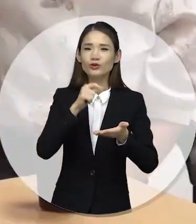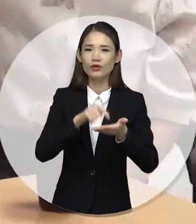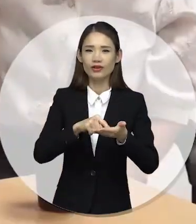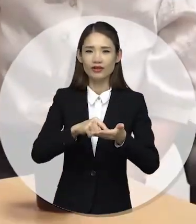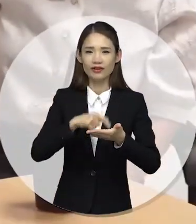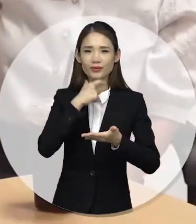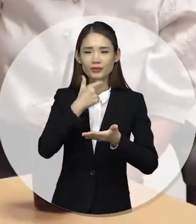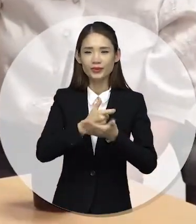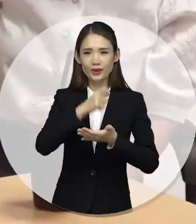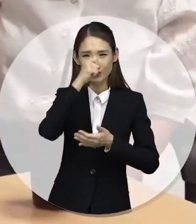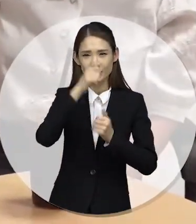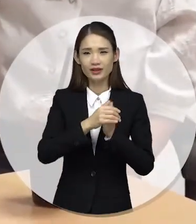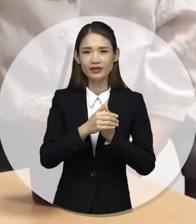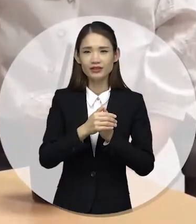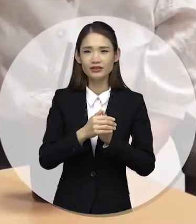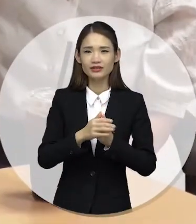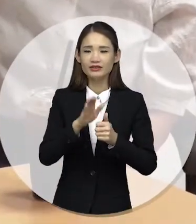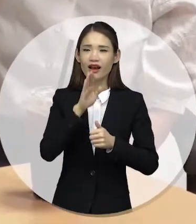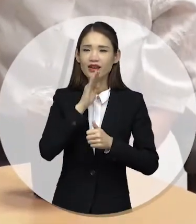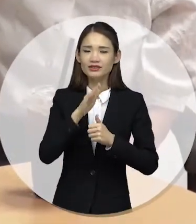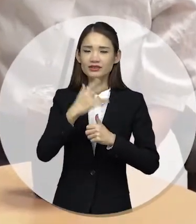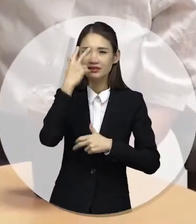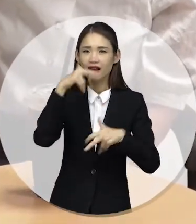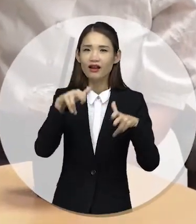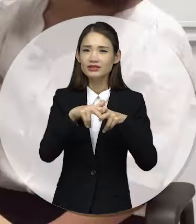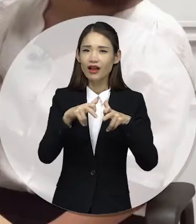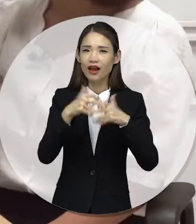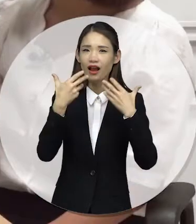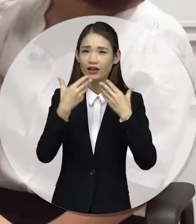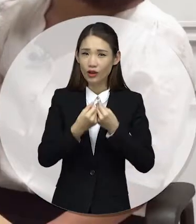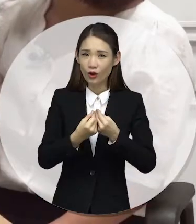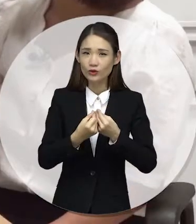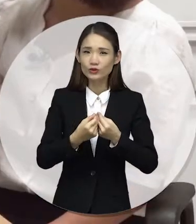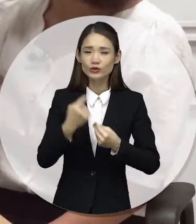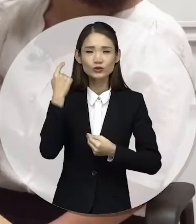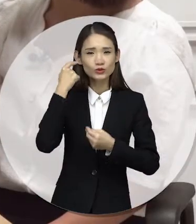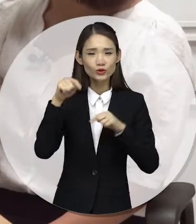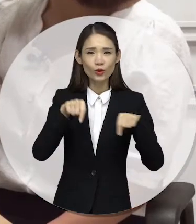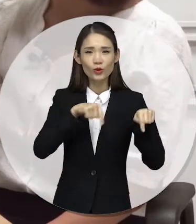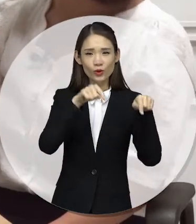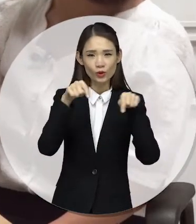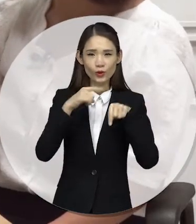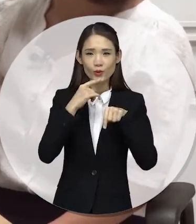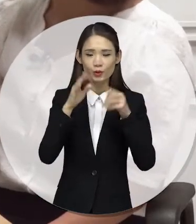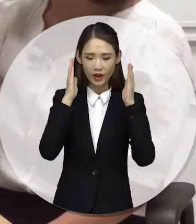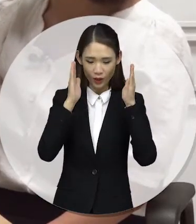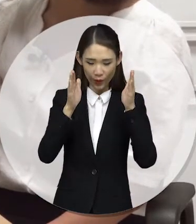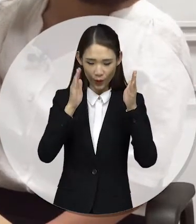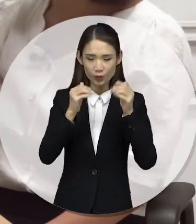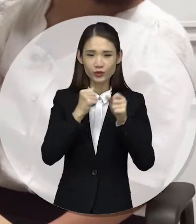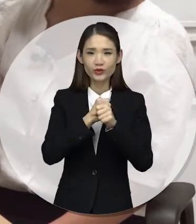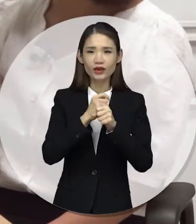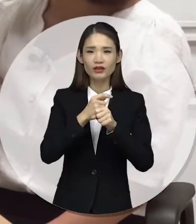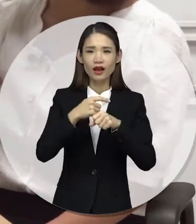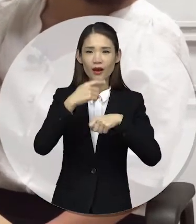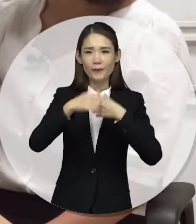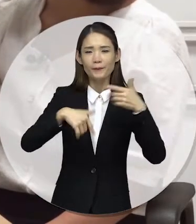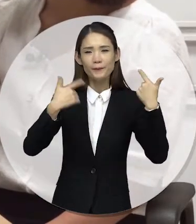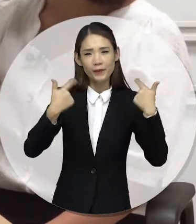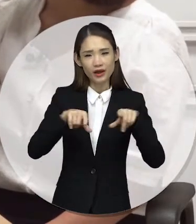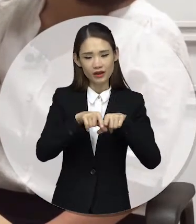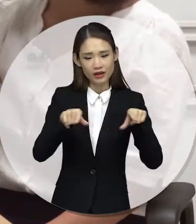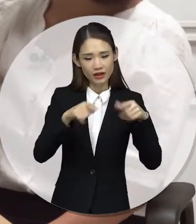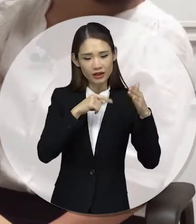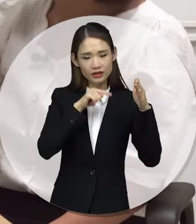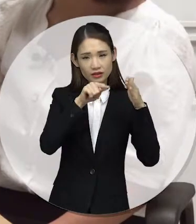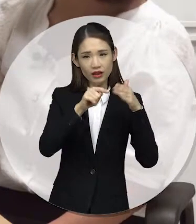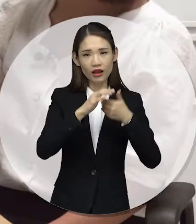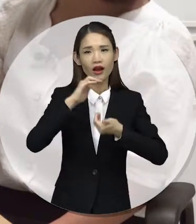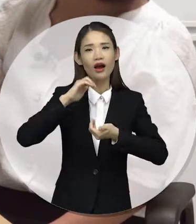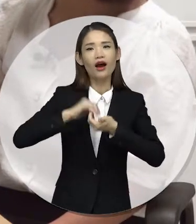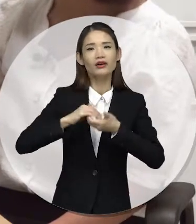선생님 : 맞아요. 사실 시각장애인의 경우에는 소리로 이제 공부를 하다 보니까, 일반 열람실에서 공부하는 데는 한계가 많아서